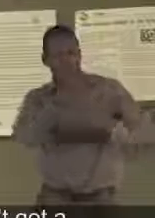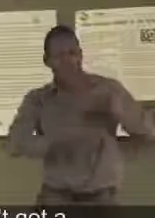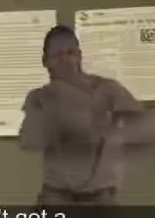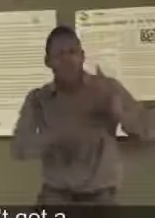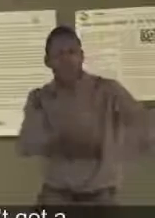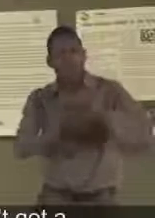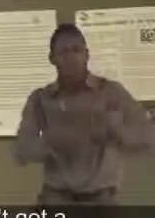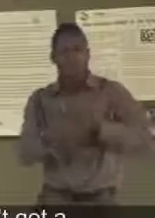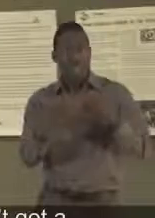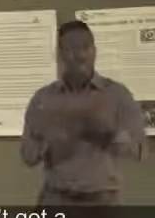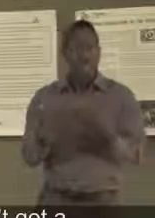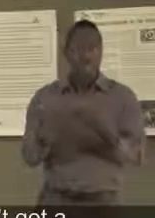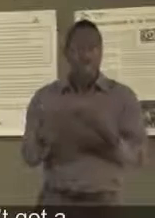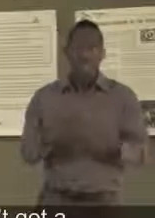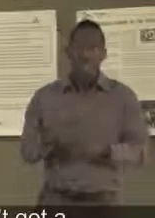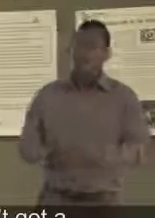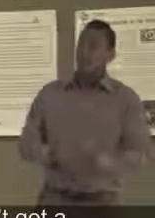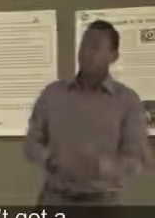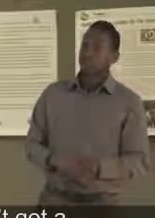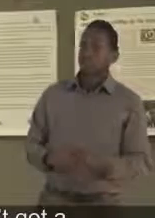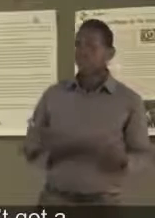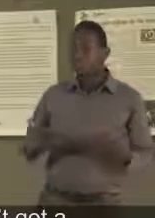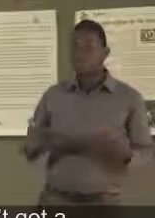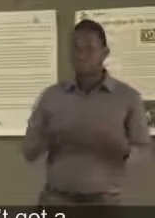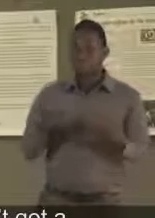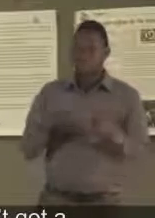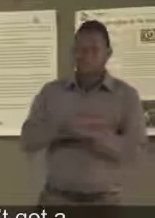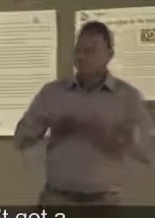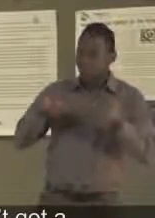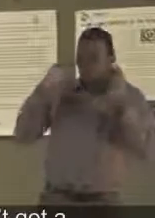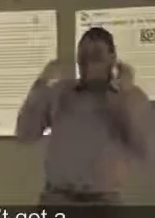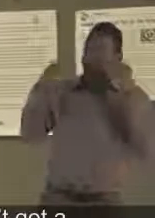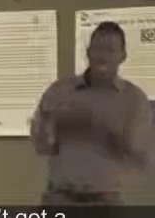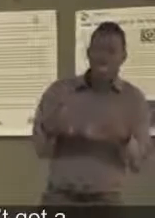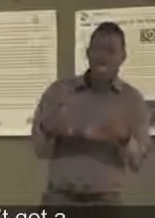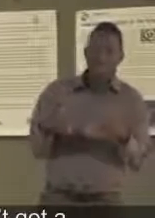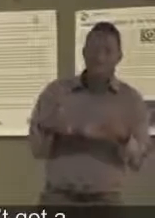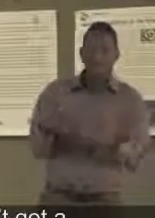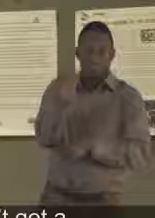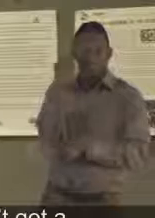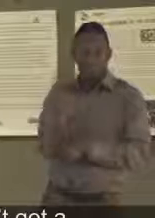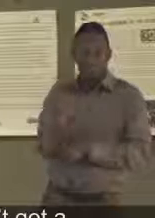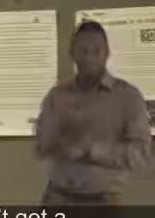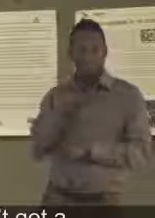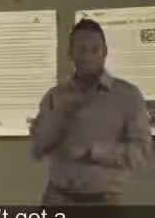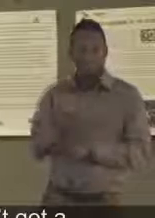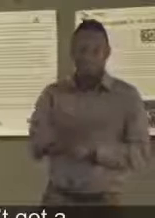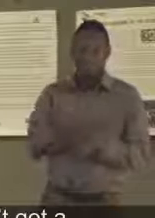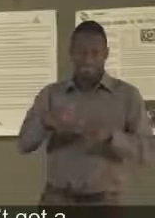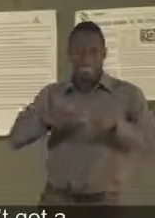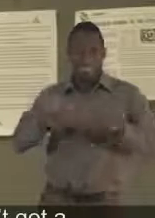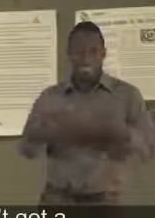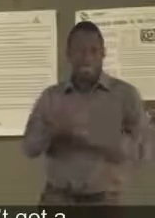المشكلة ليست في الشخص. الشخص ليس لديه إعاقة